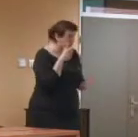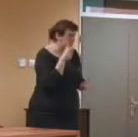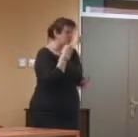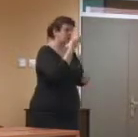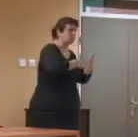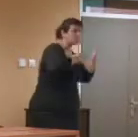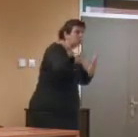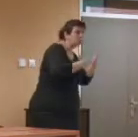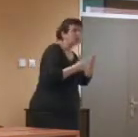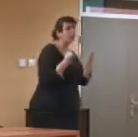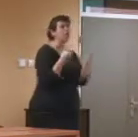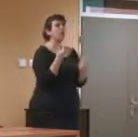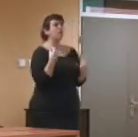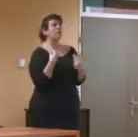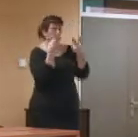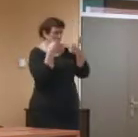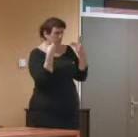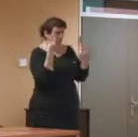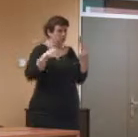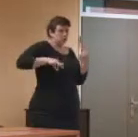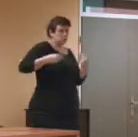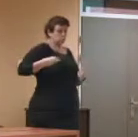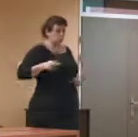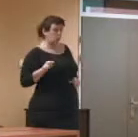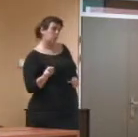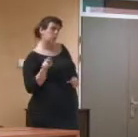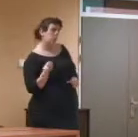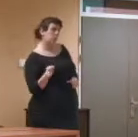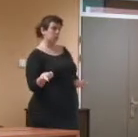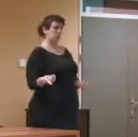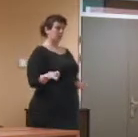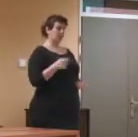público, quiero tener un sueldo como tú, Boro...", le decía a su amigo Palop.